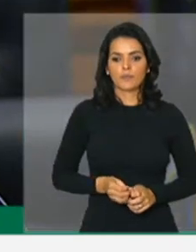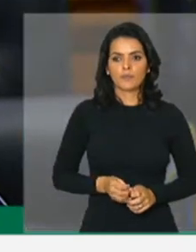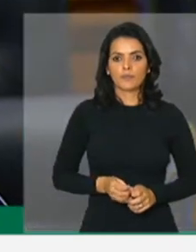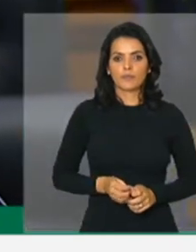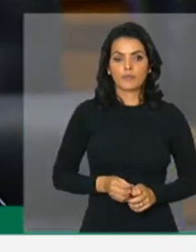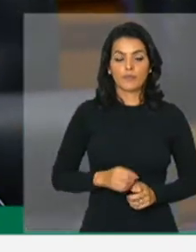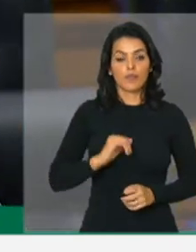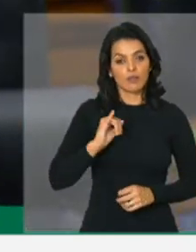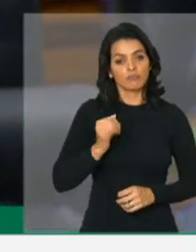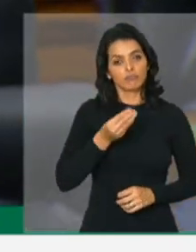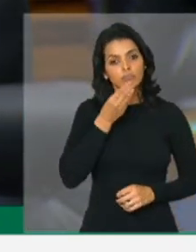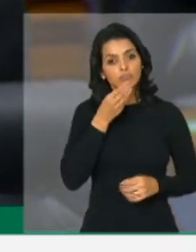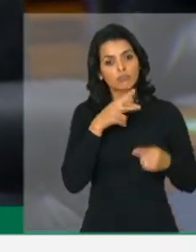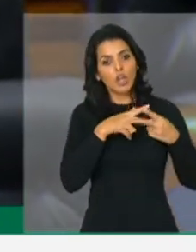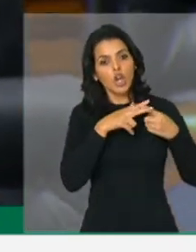PROVISÓRIA ORIGINAL. TRATA-SE